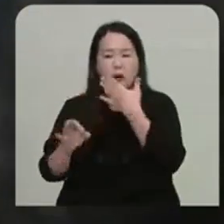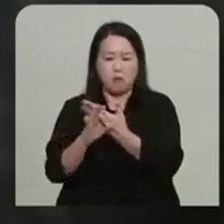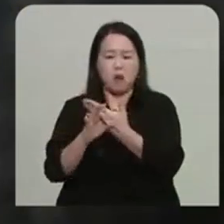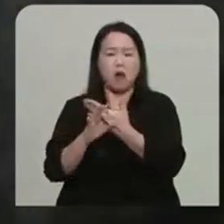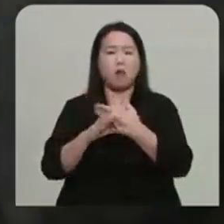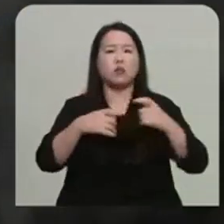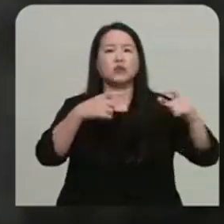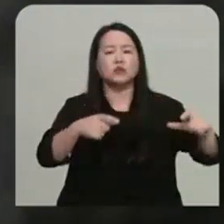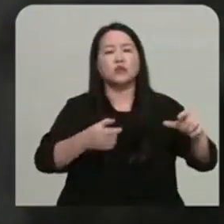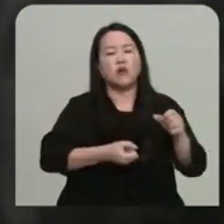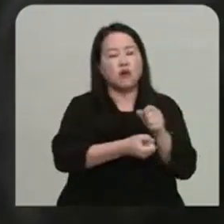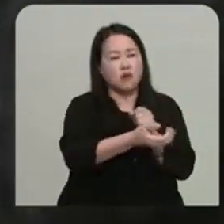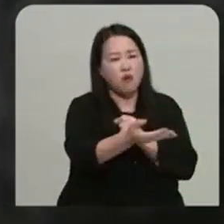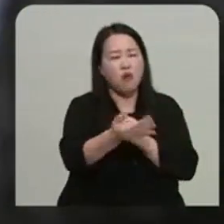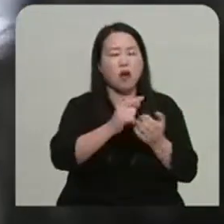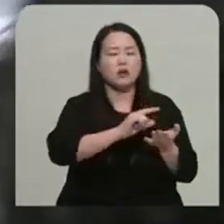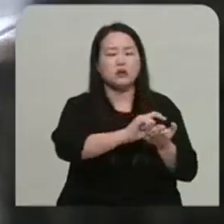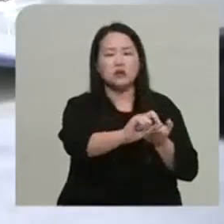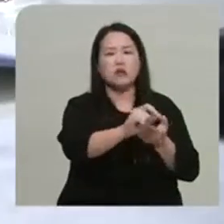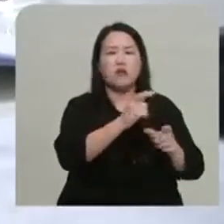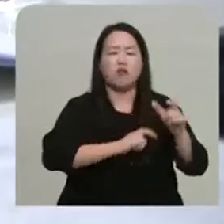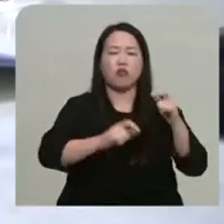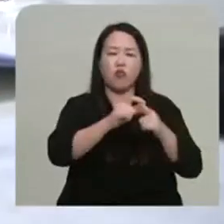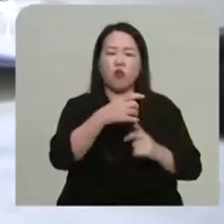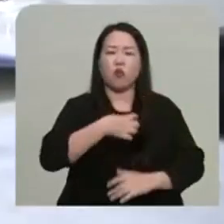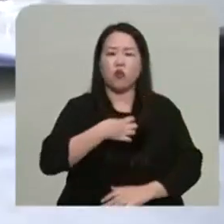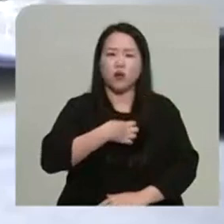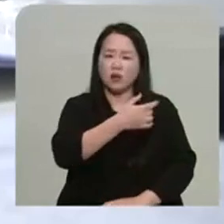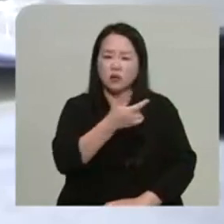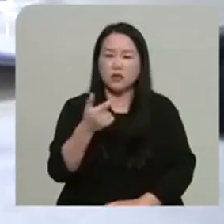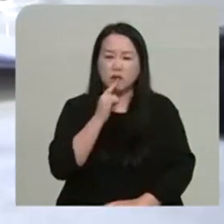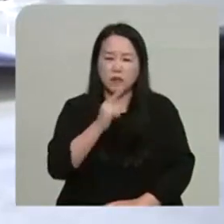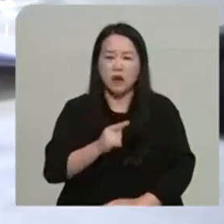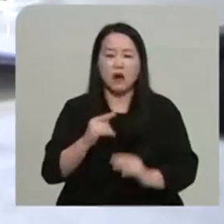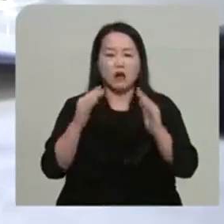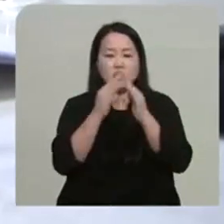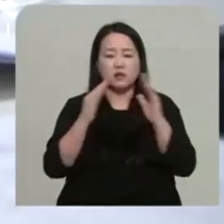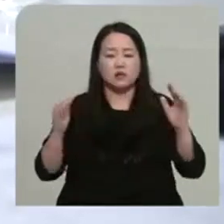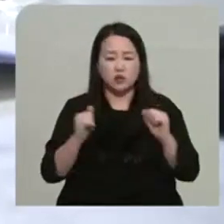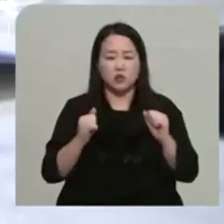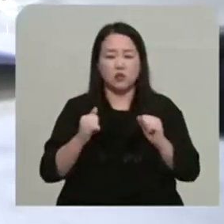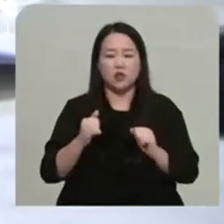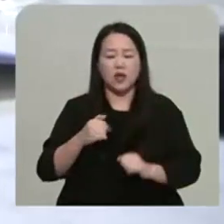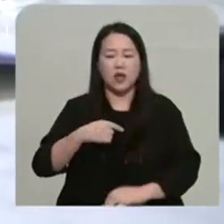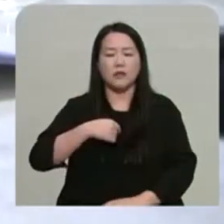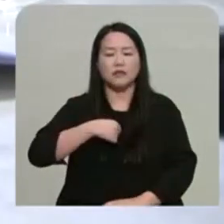최근 통계를 보면 전북의 주택 자가 점유비율은 67.7 퍼센트로 전남 경북